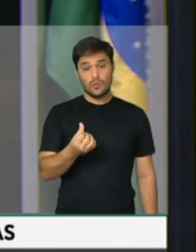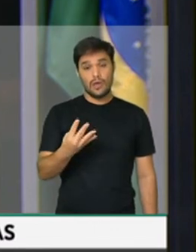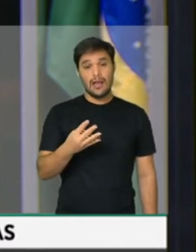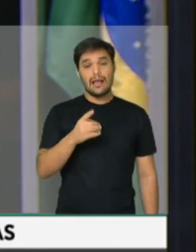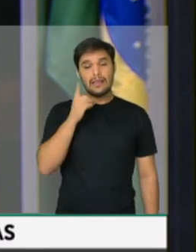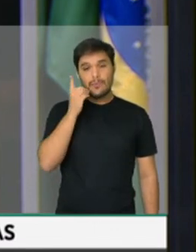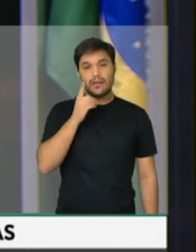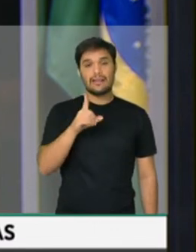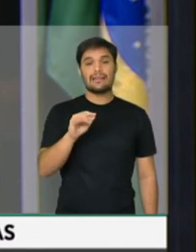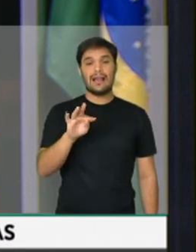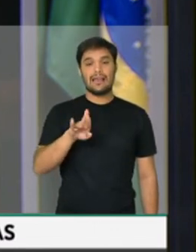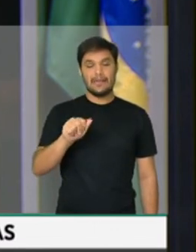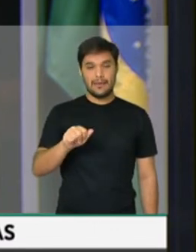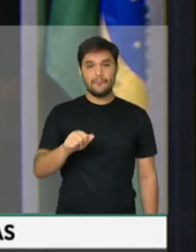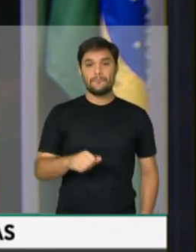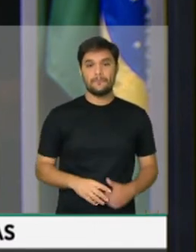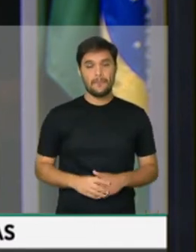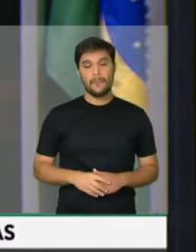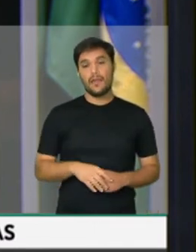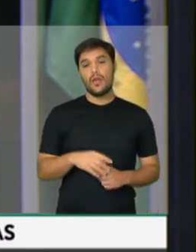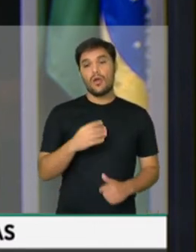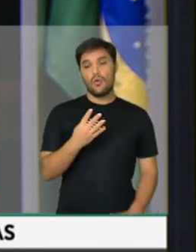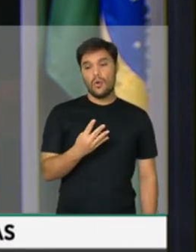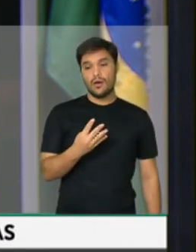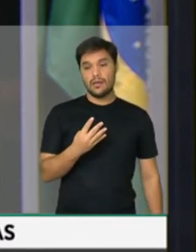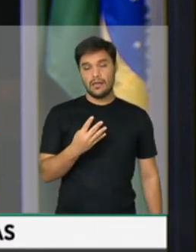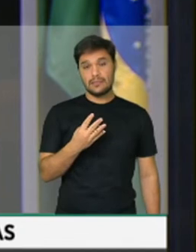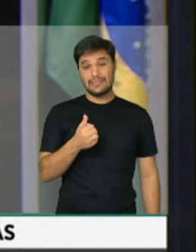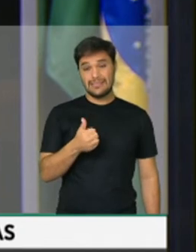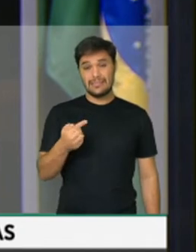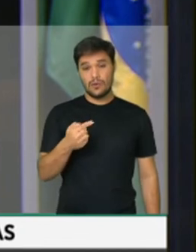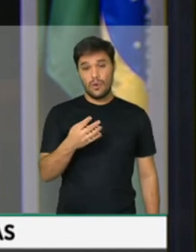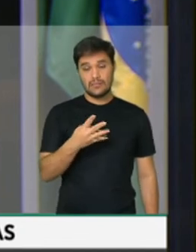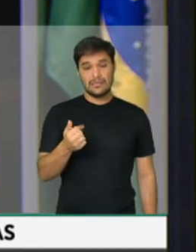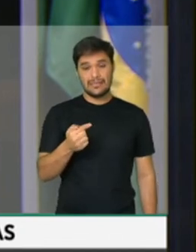DO MARANHÃO, NÚMERO 414 DEPUTADA JANDIRA FEGHALI DO PCDOB DO RIO DE JANEIRO, NÚMERO 426 DEPUTADO RICARDO